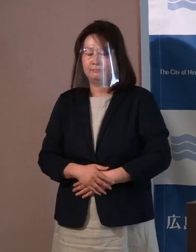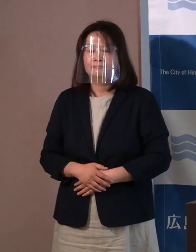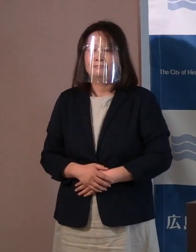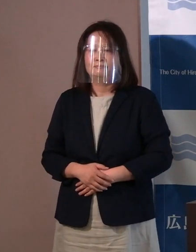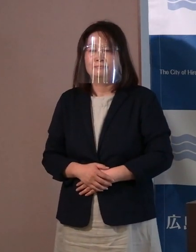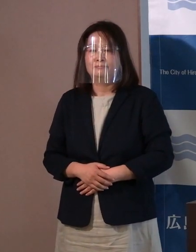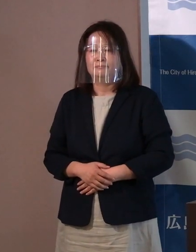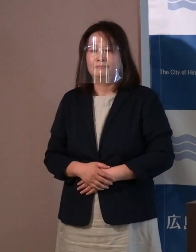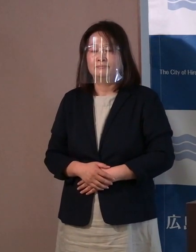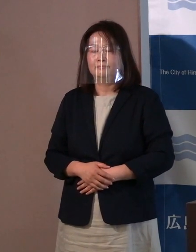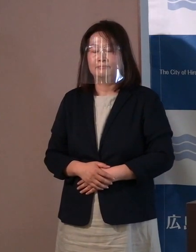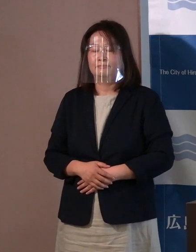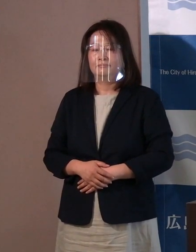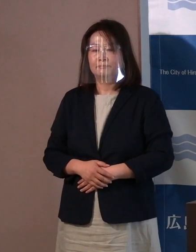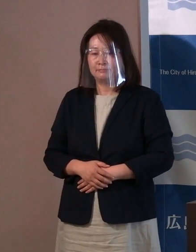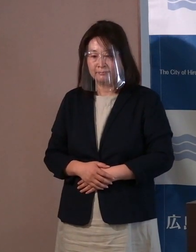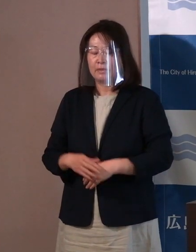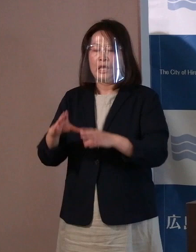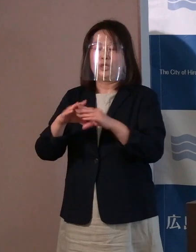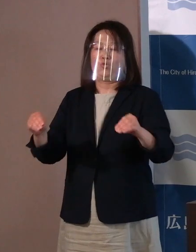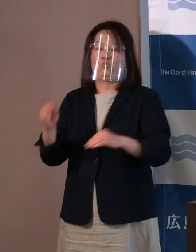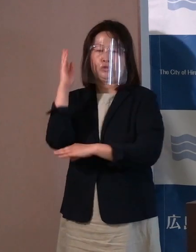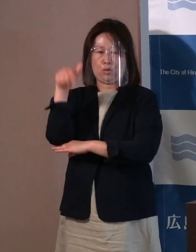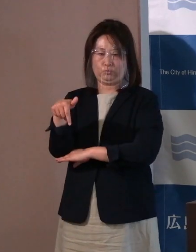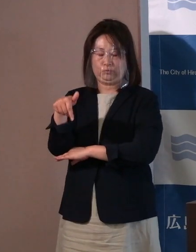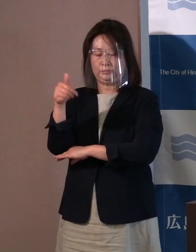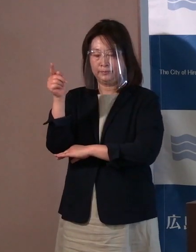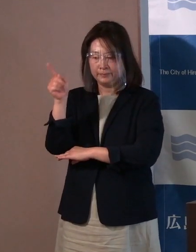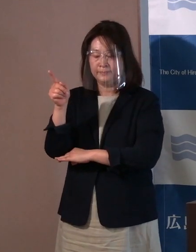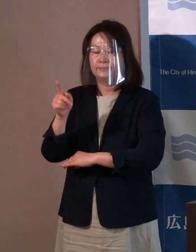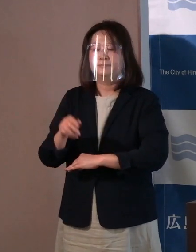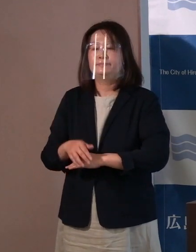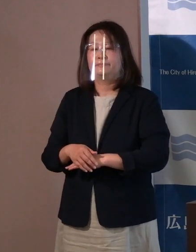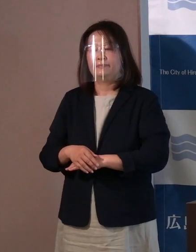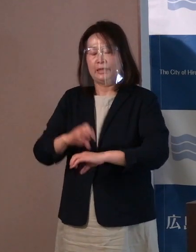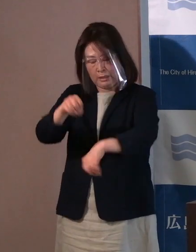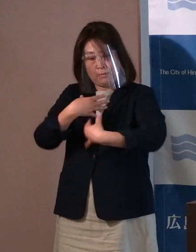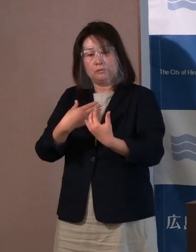そうした上で､日本政府に対しては､ 被爆者の思いを誠実に受け止めて､